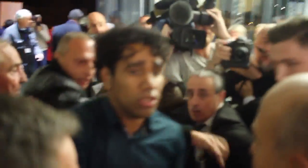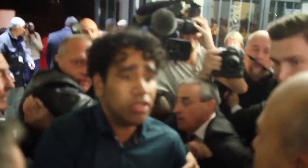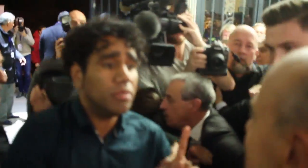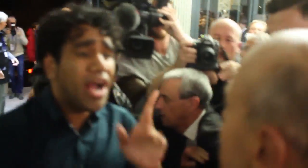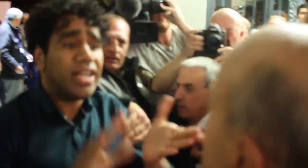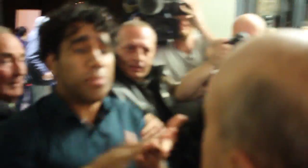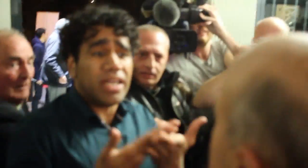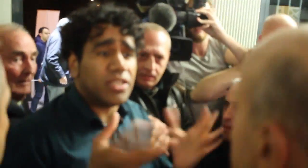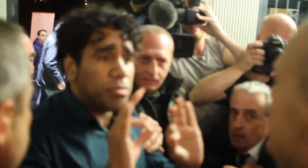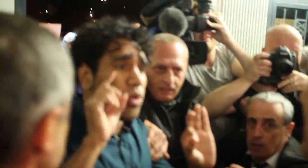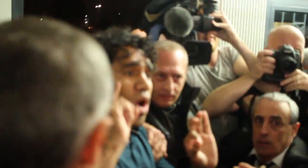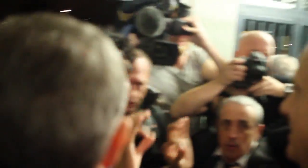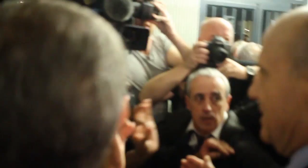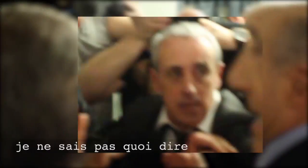Pourquoi il n’y avait pas d’interprète ? Pourquoi ?